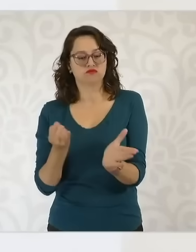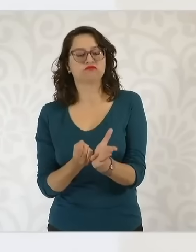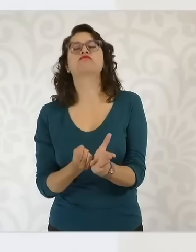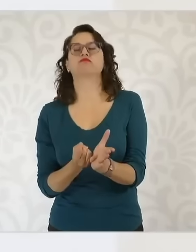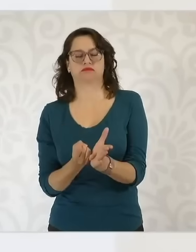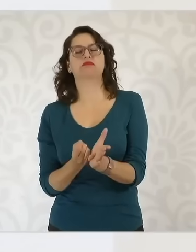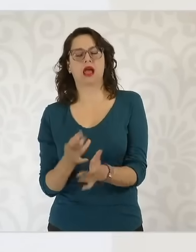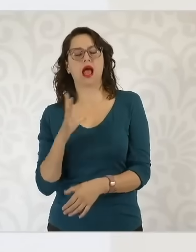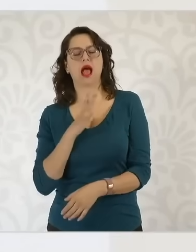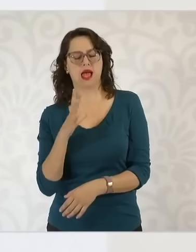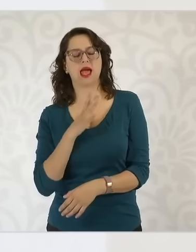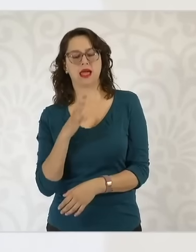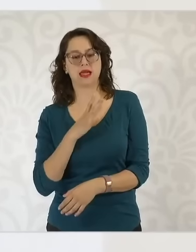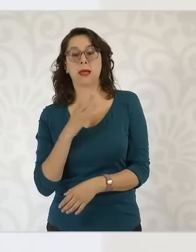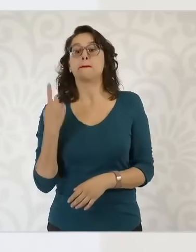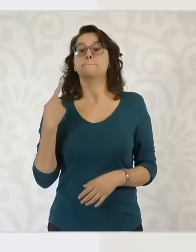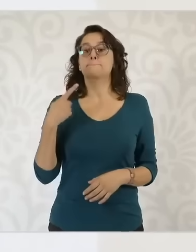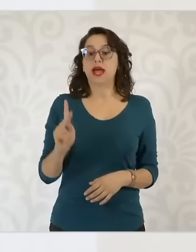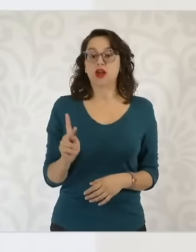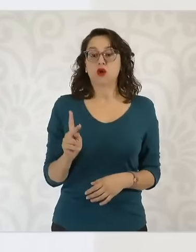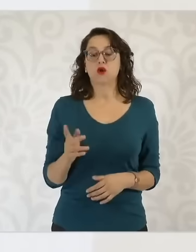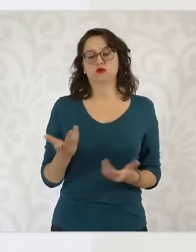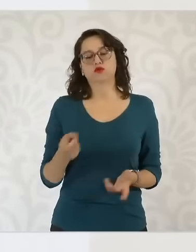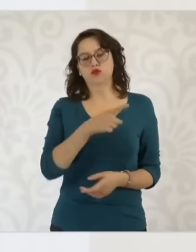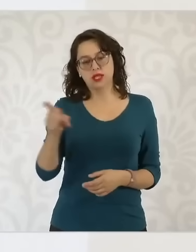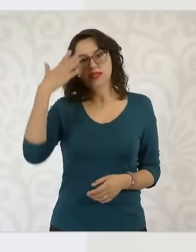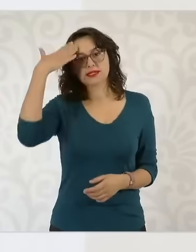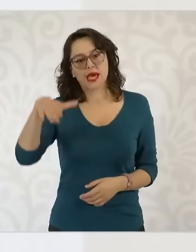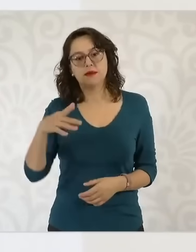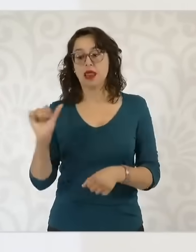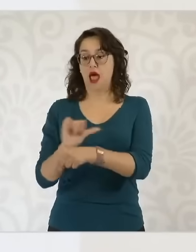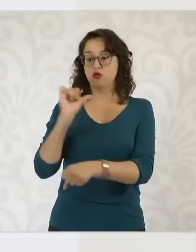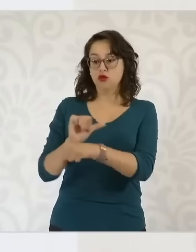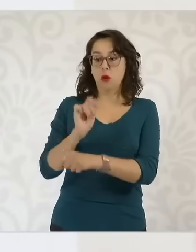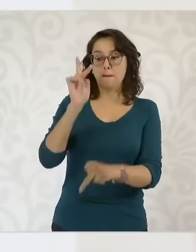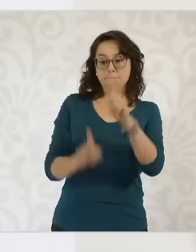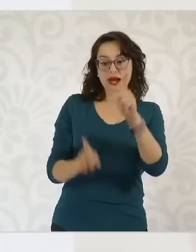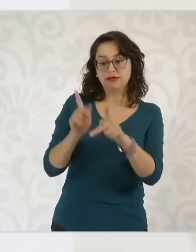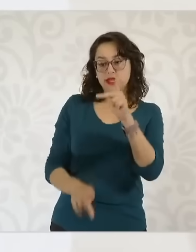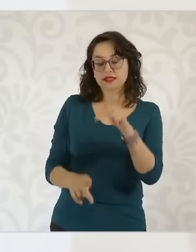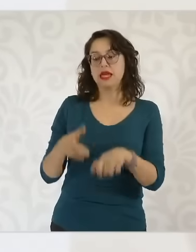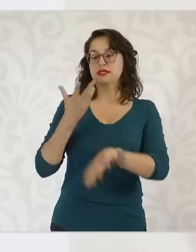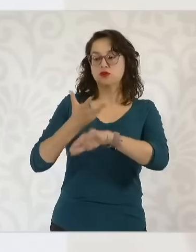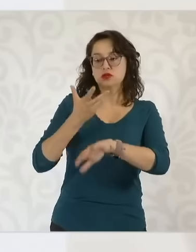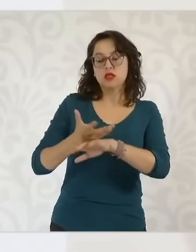lo que tiene que ver con las partes fabricadas en Estados Unidos y México y Canadá también.